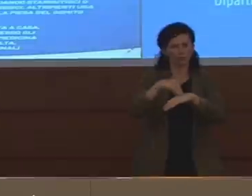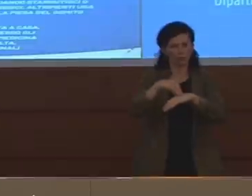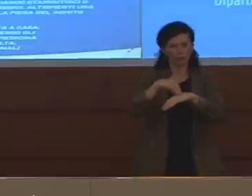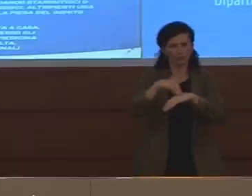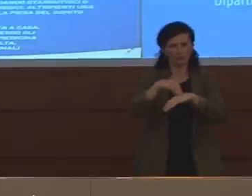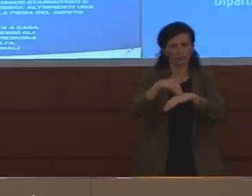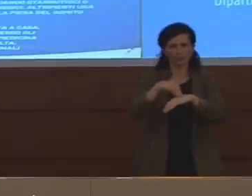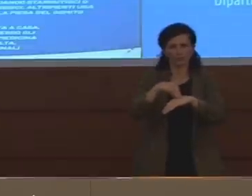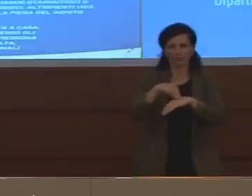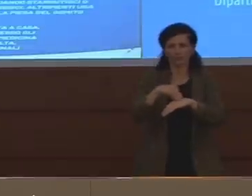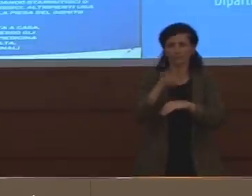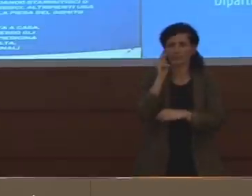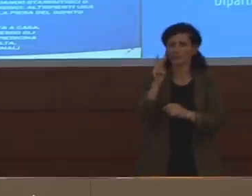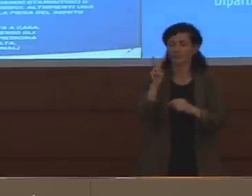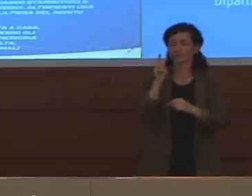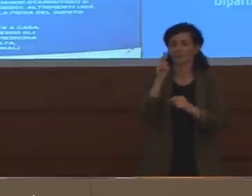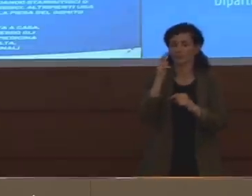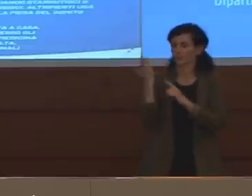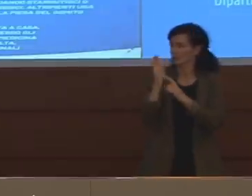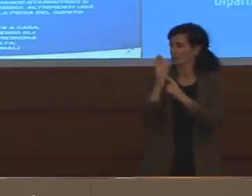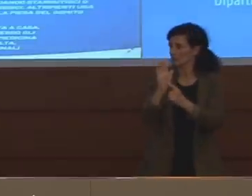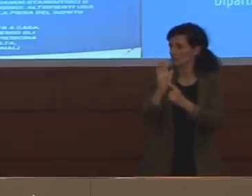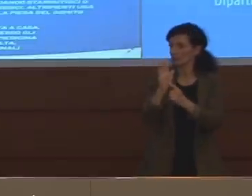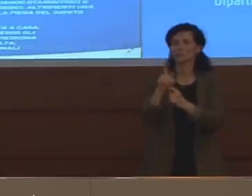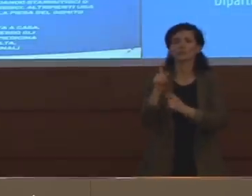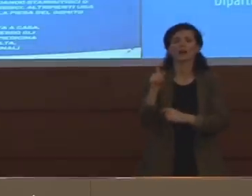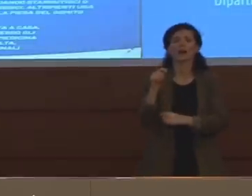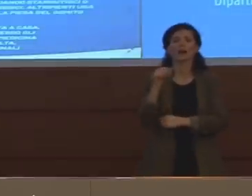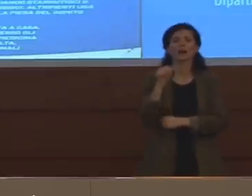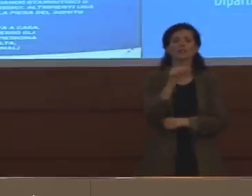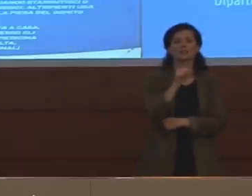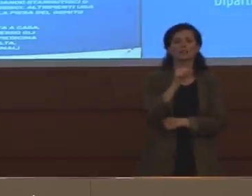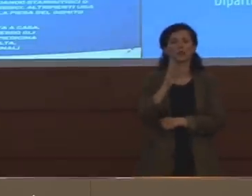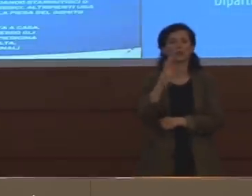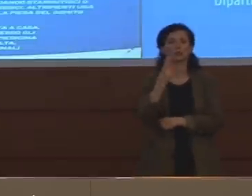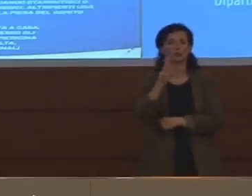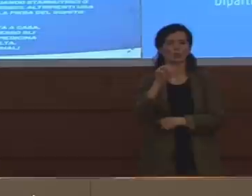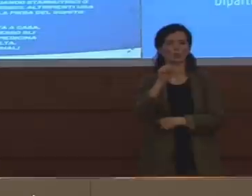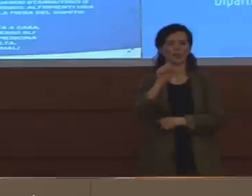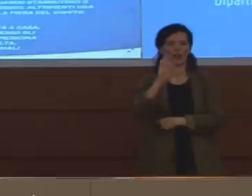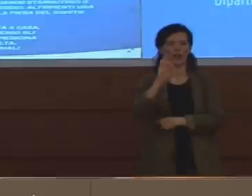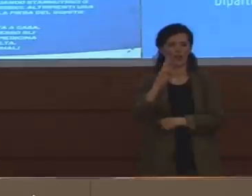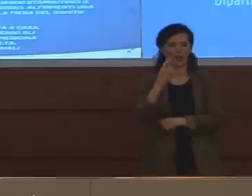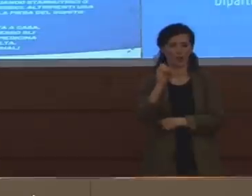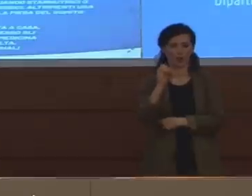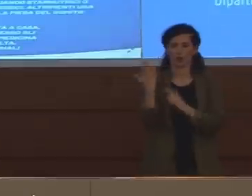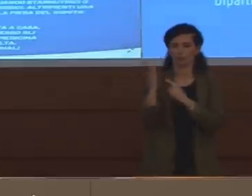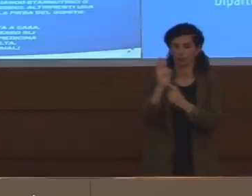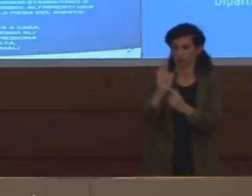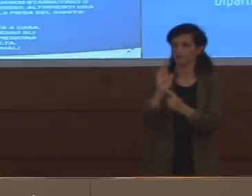di far vedere quello che anche Silvio Brusaferro stamattina ha mostrato, cioè